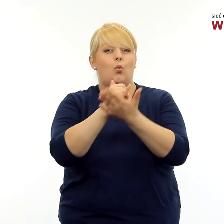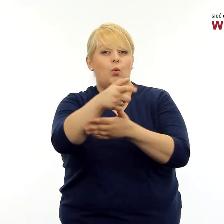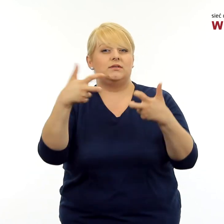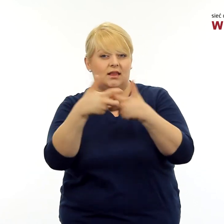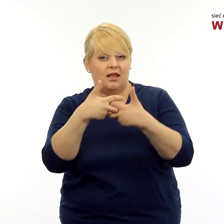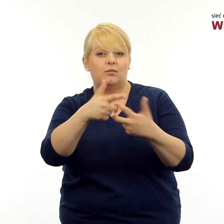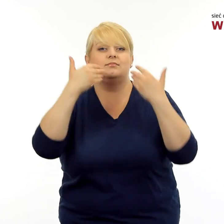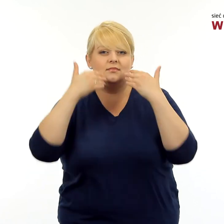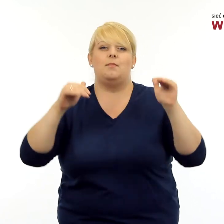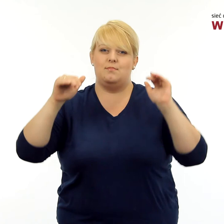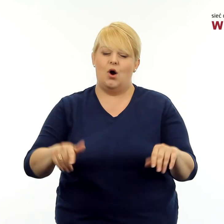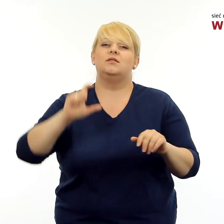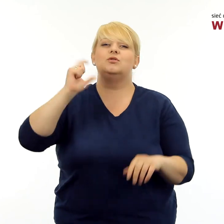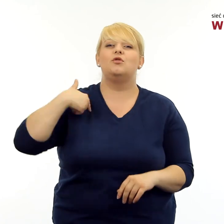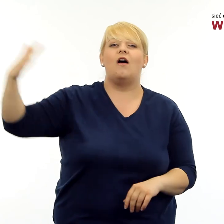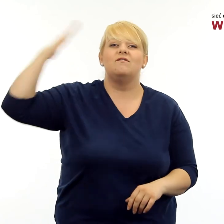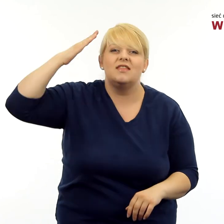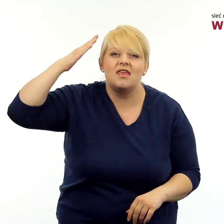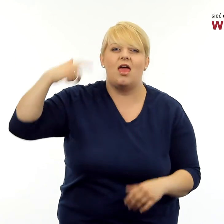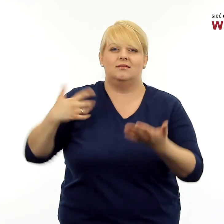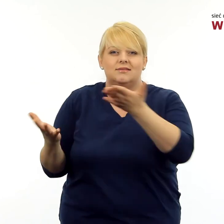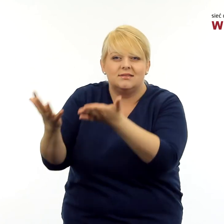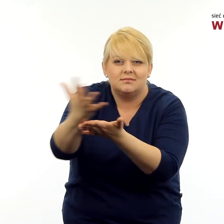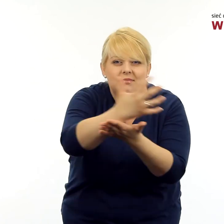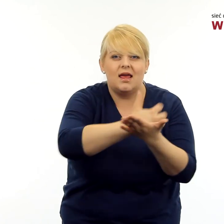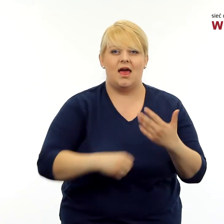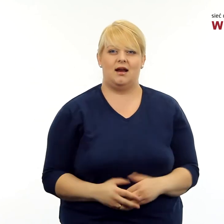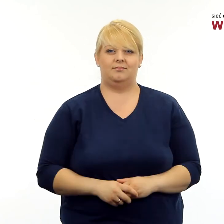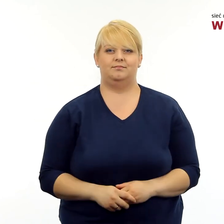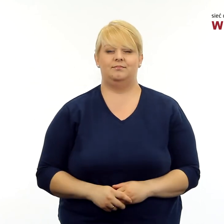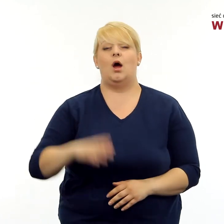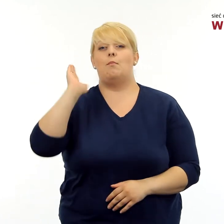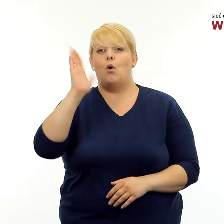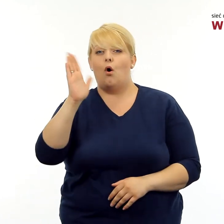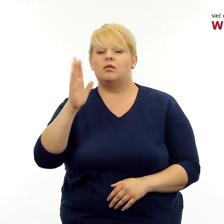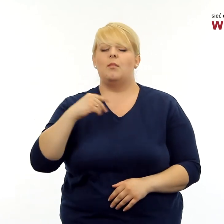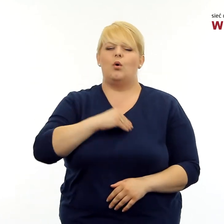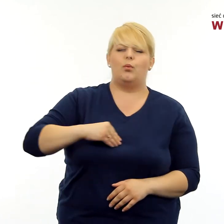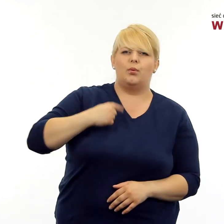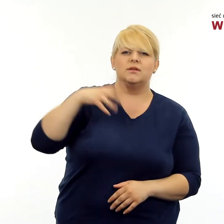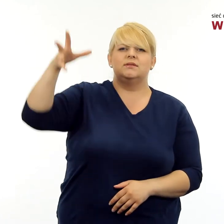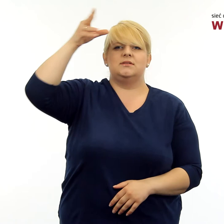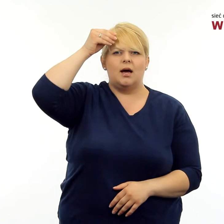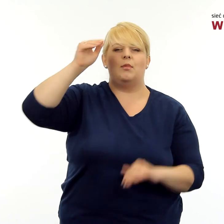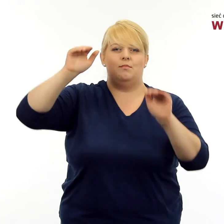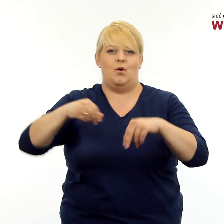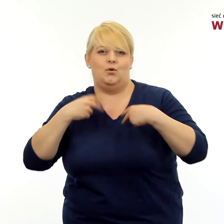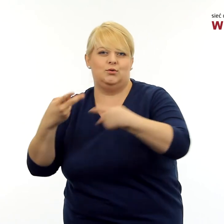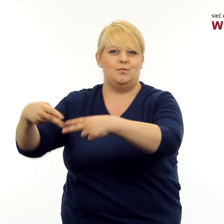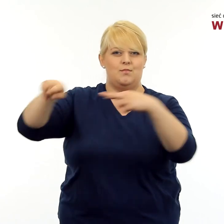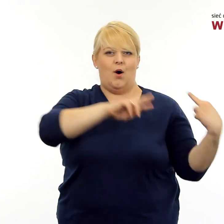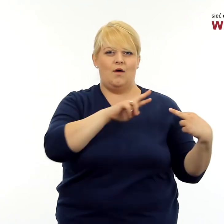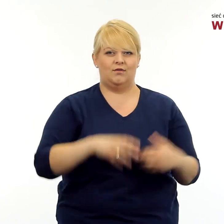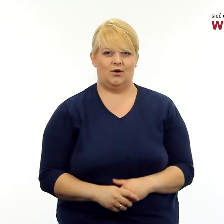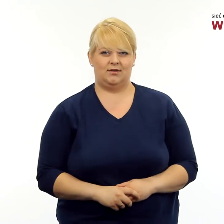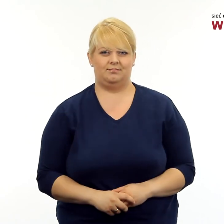Pozwalają one zebrać wiedzę, do której zawsze można wrócić,